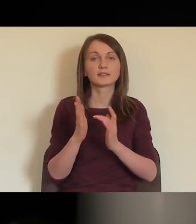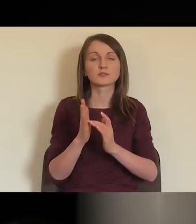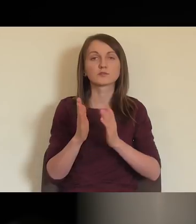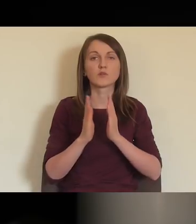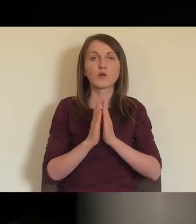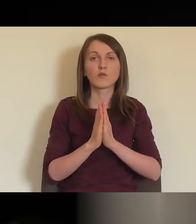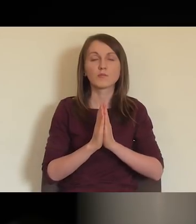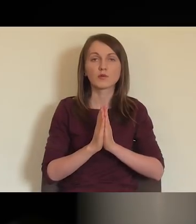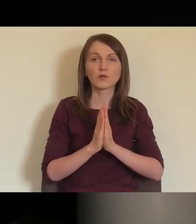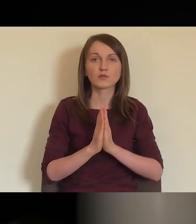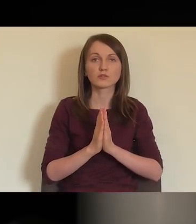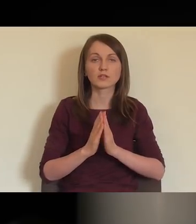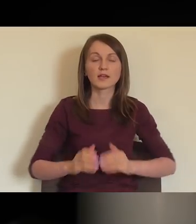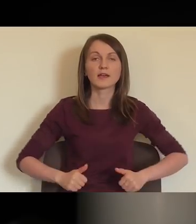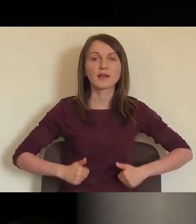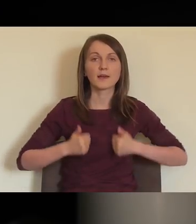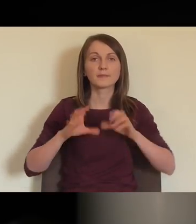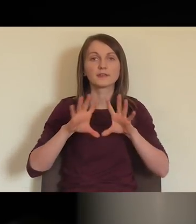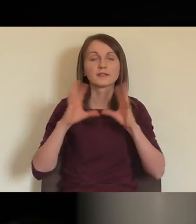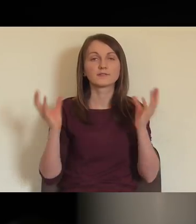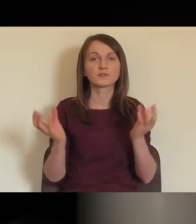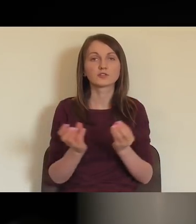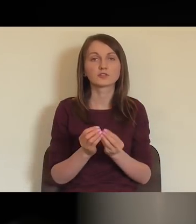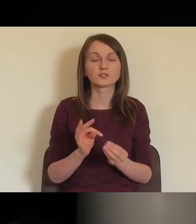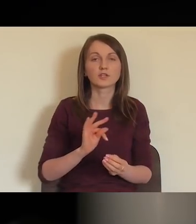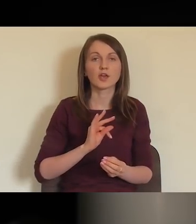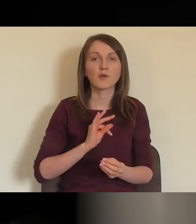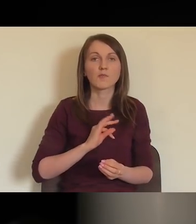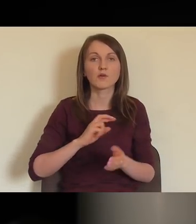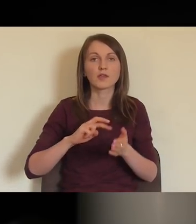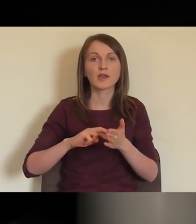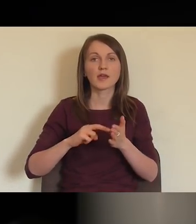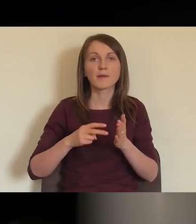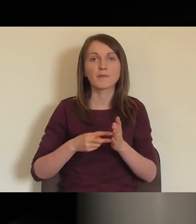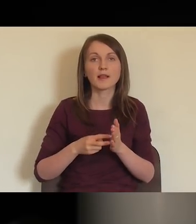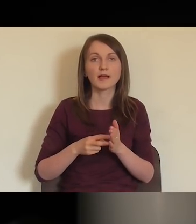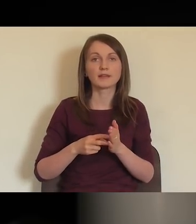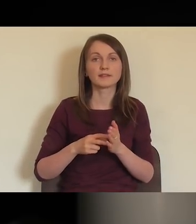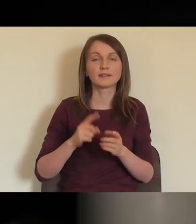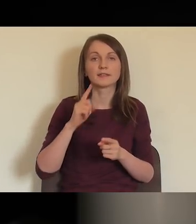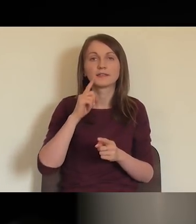Panie Jezu, proszę Cię, aby wszystkie moje zamiary, decyzje i czyny